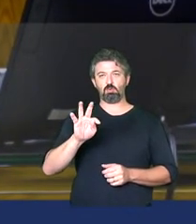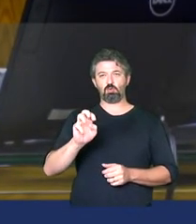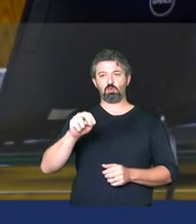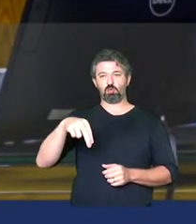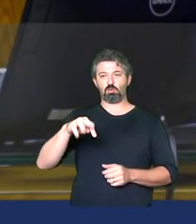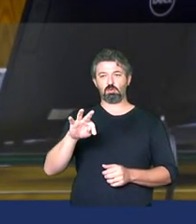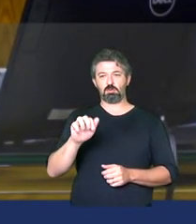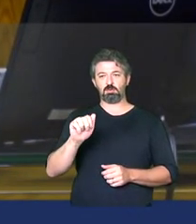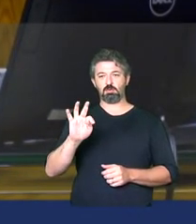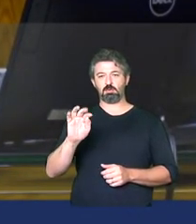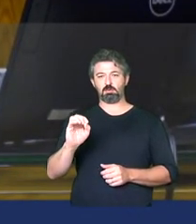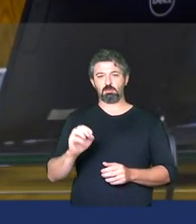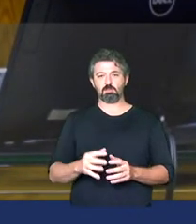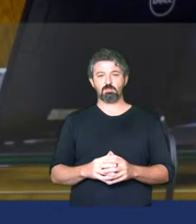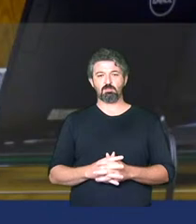FEMININO. FEMININO. OBRIGADA. -- [PRESIDENTE]: DEPUTADO